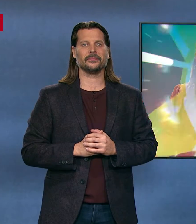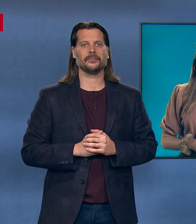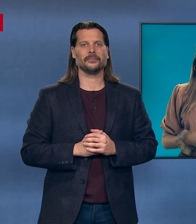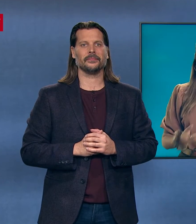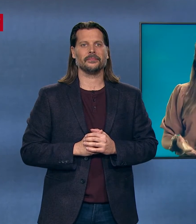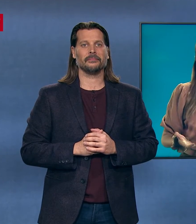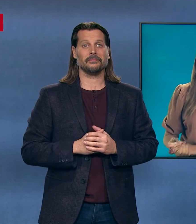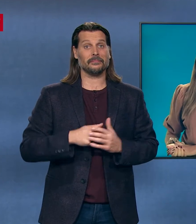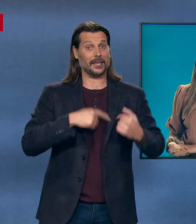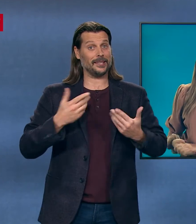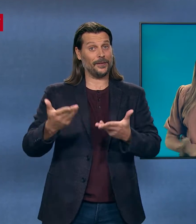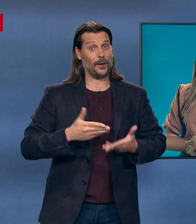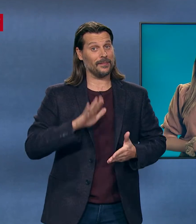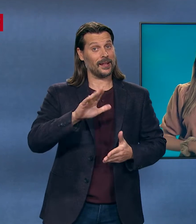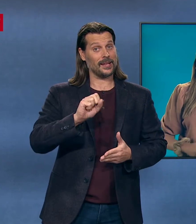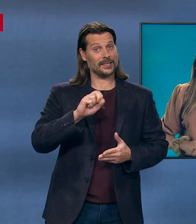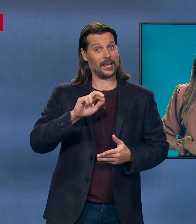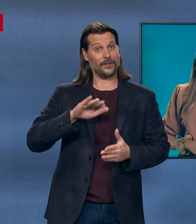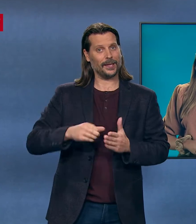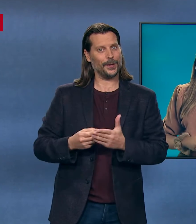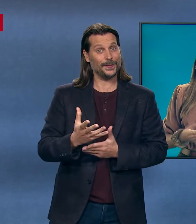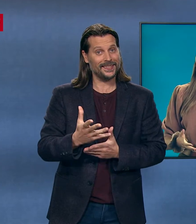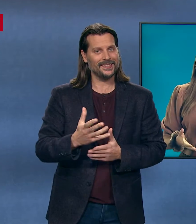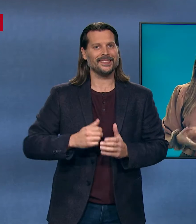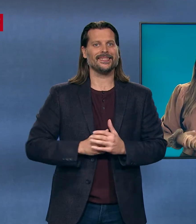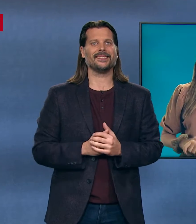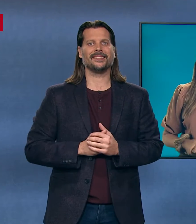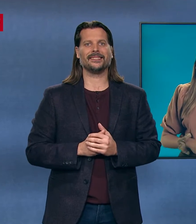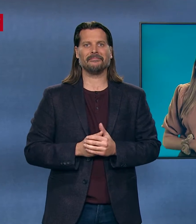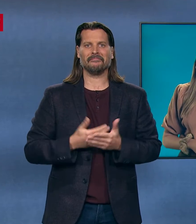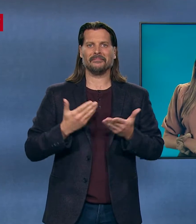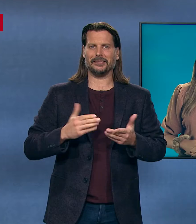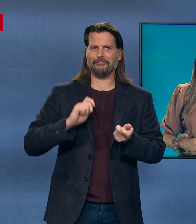Herzlich willkommen zu deinen "SRF Kinder-News". Der Herbst zieht übers Land,